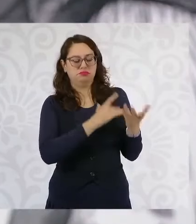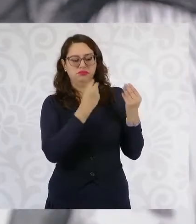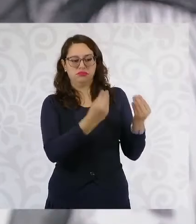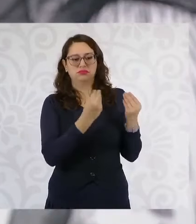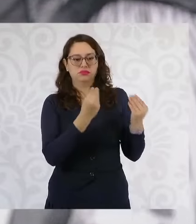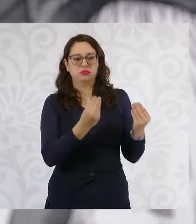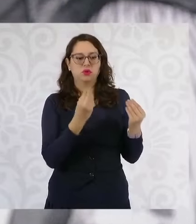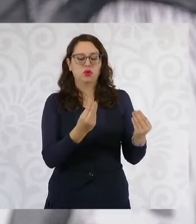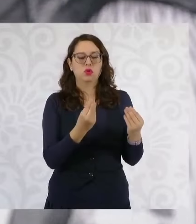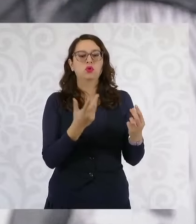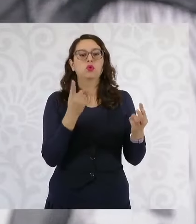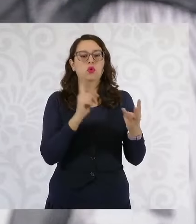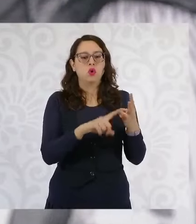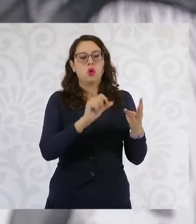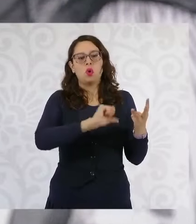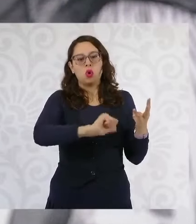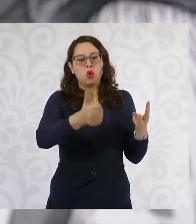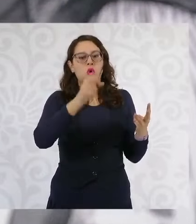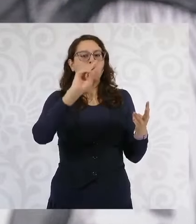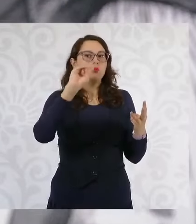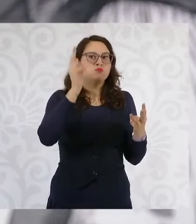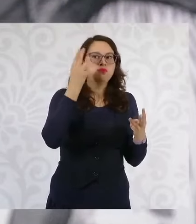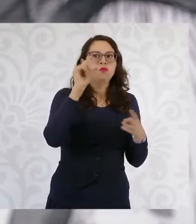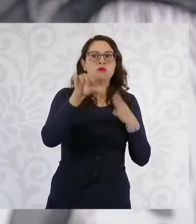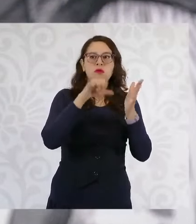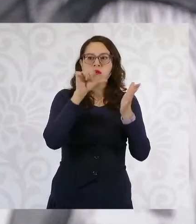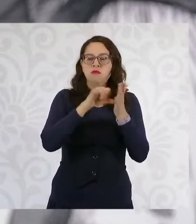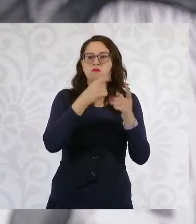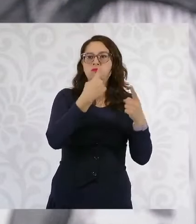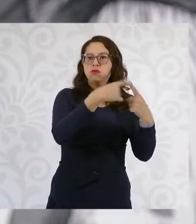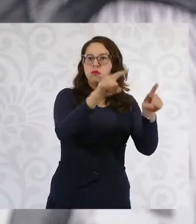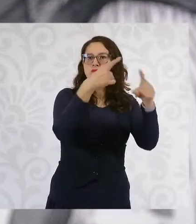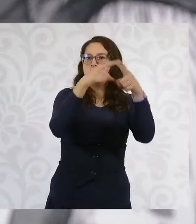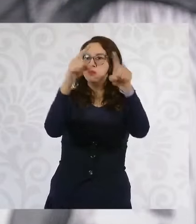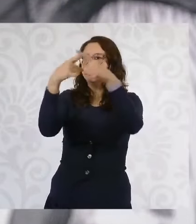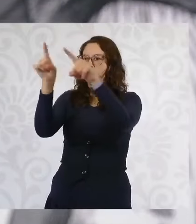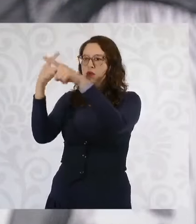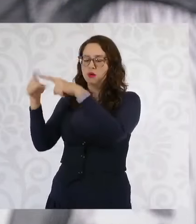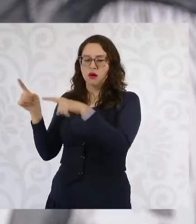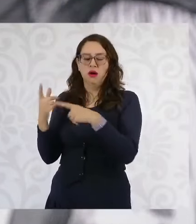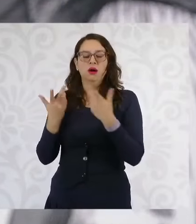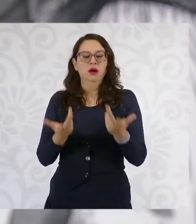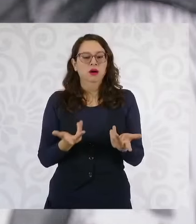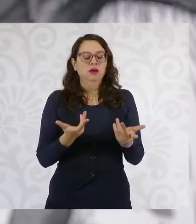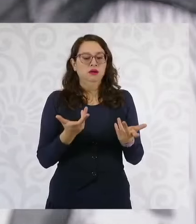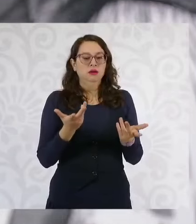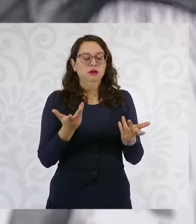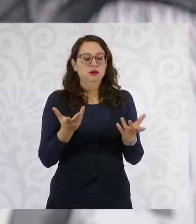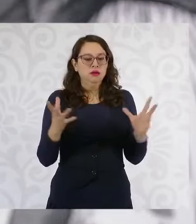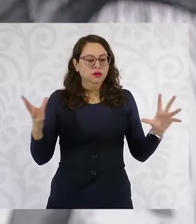muchas universidades y también centros de la actual secretaría que se llamaban de conas decía